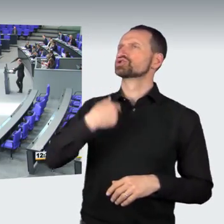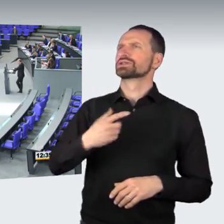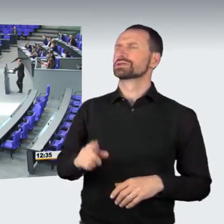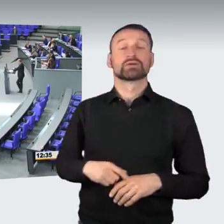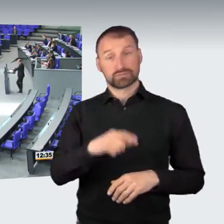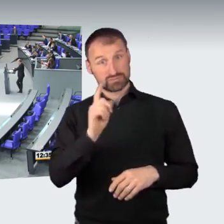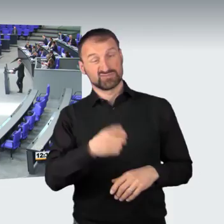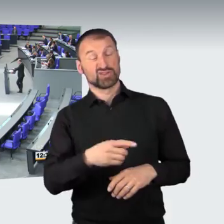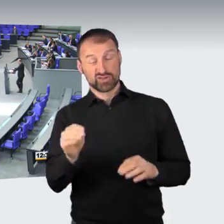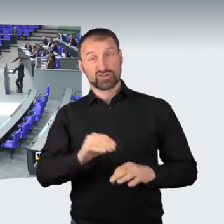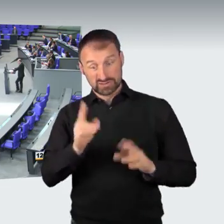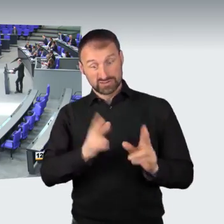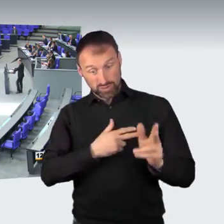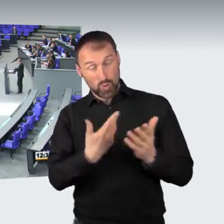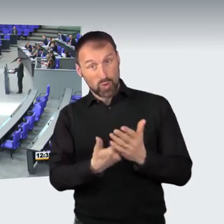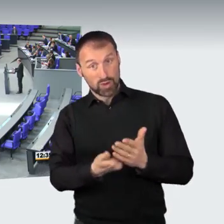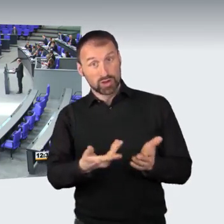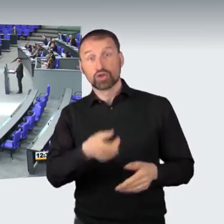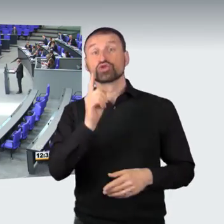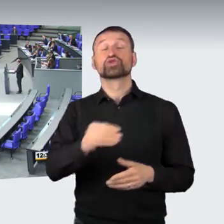was in Ihren Initiativen zur Mietpreisbremse zu lesen ist.